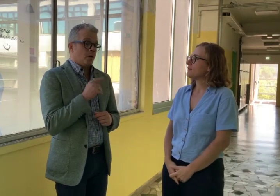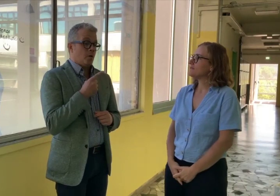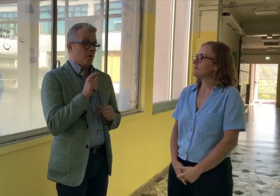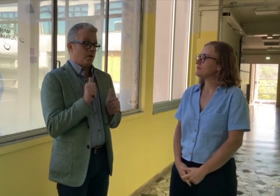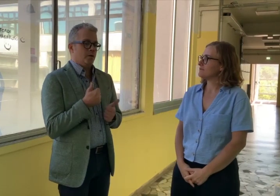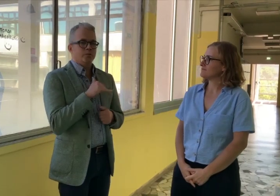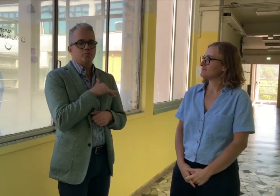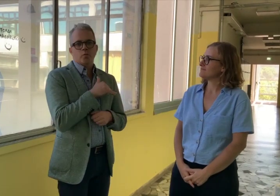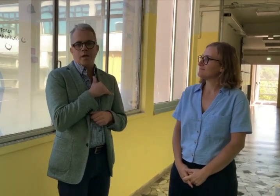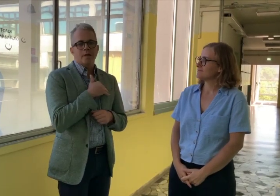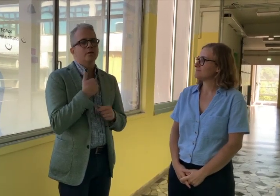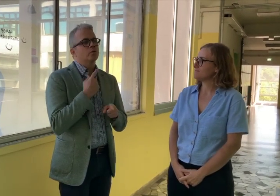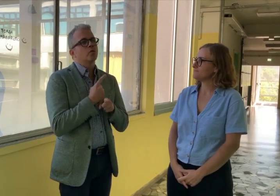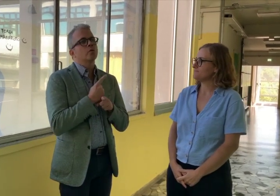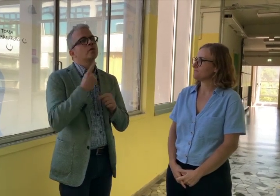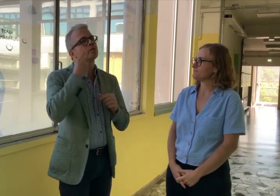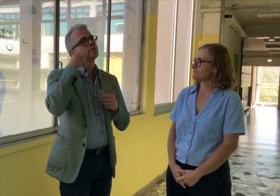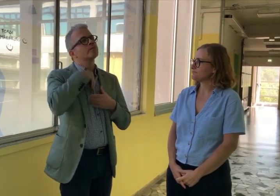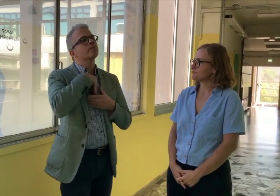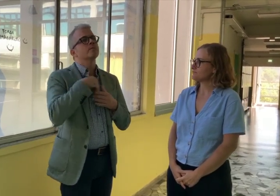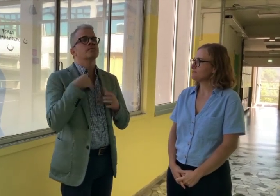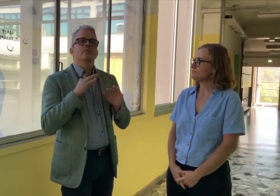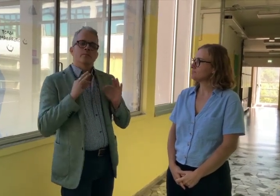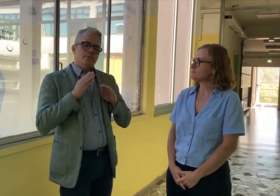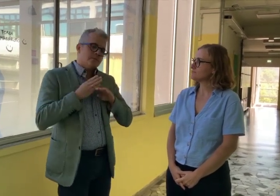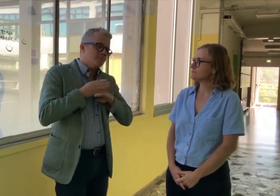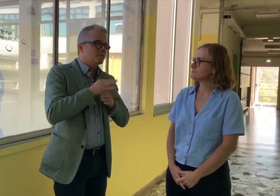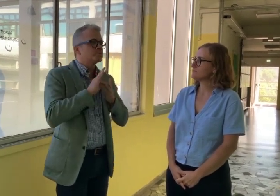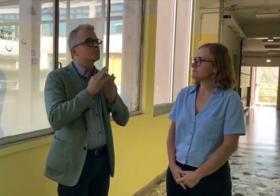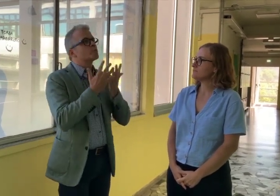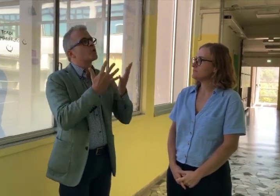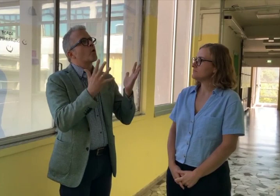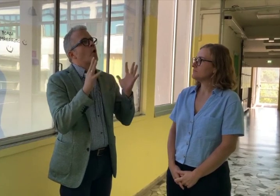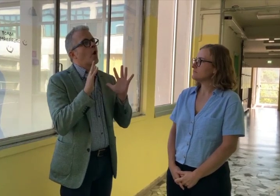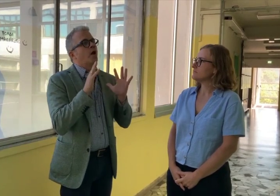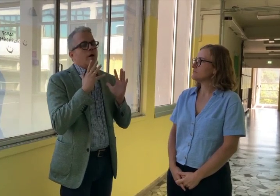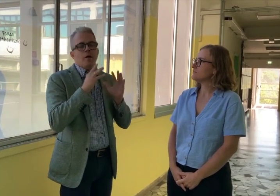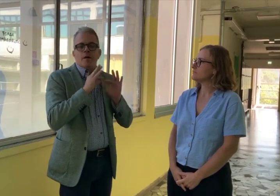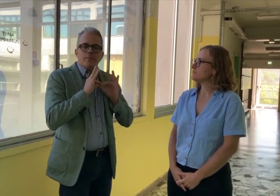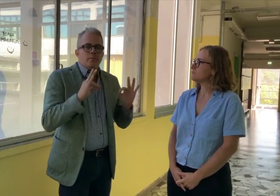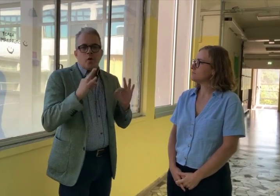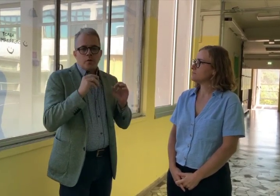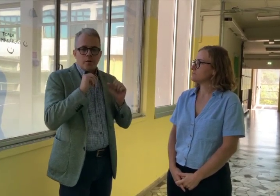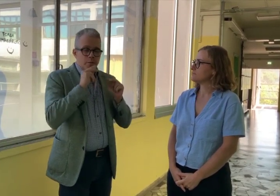Ogni studente deve percepire un’accoglienza in un ambiente scolastico già pronto